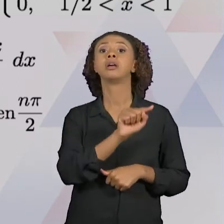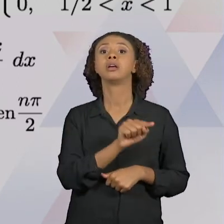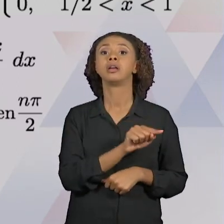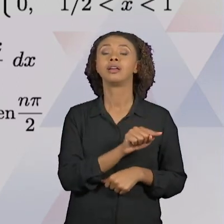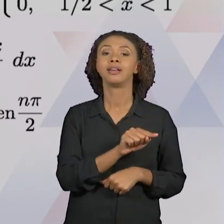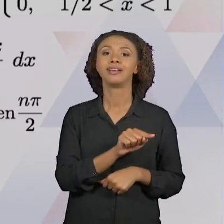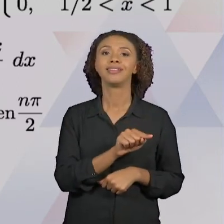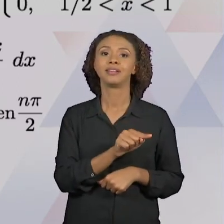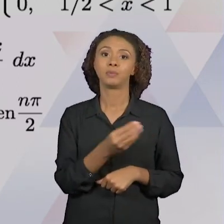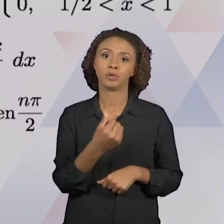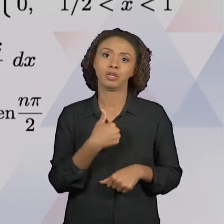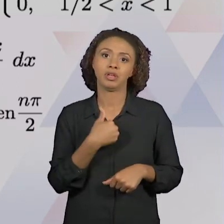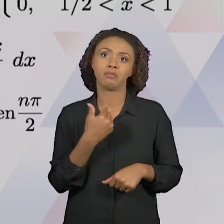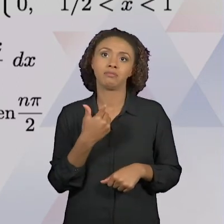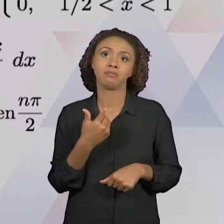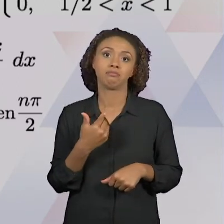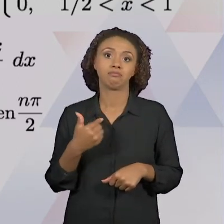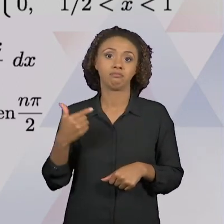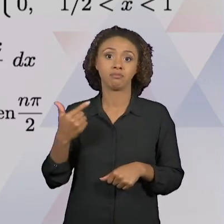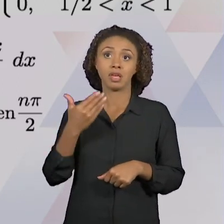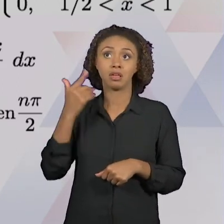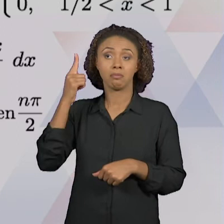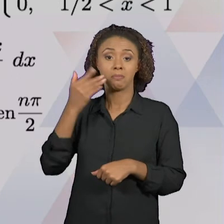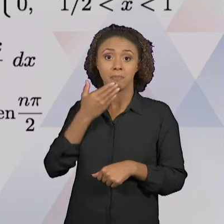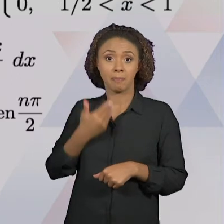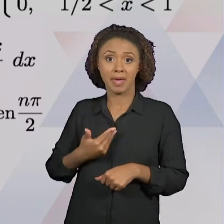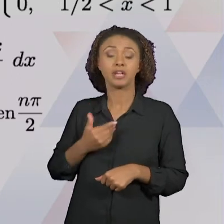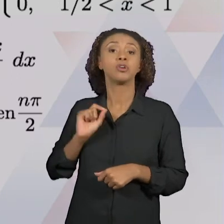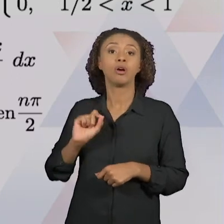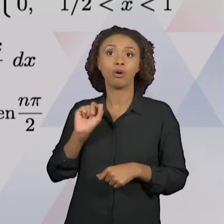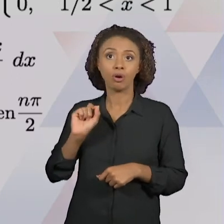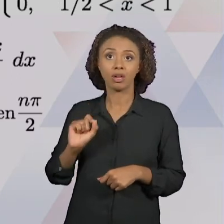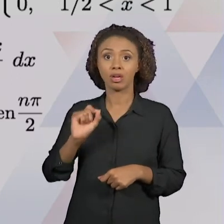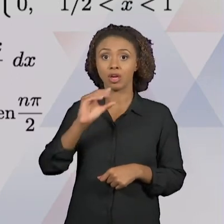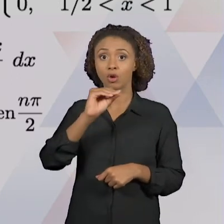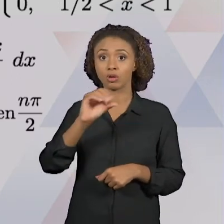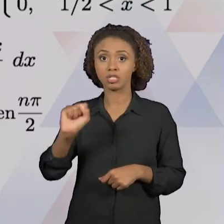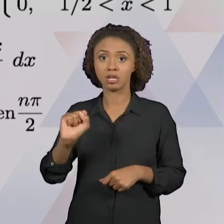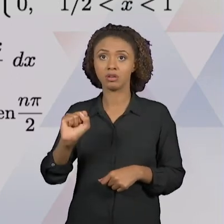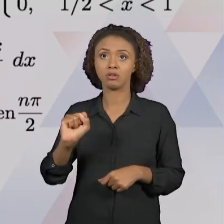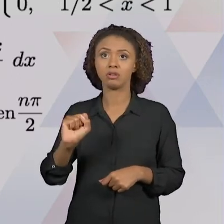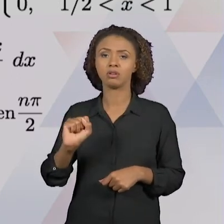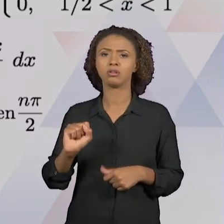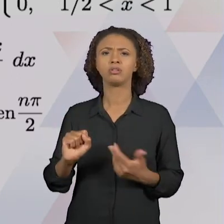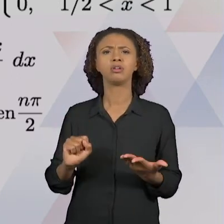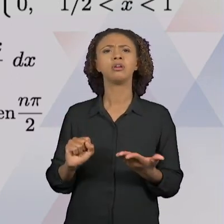LEMBRA? ENTÃO VAI TER UMA SOMATÓRIA EM COSSENOS DA FUNÇÃO. MAS TEM UM SENO AQUI? NÃO, ESSE SENO